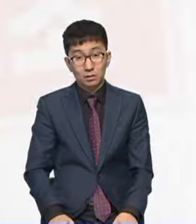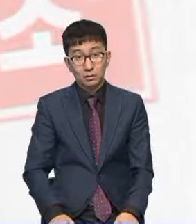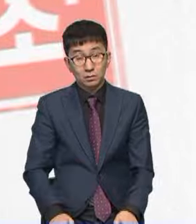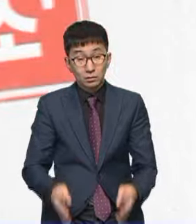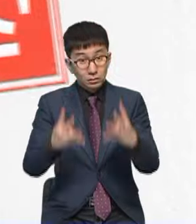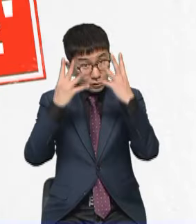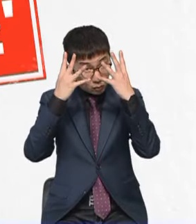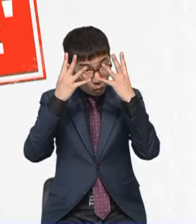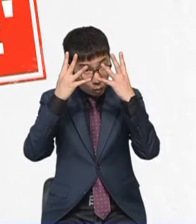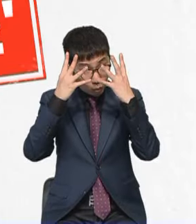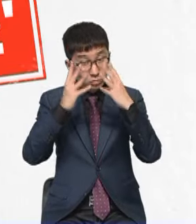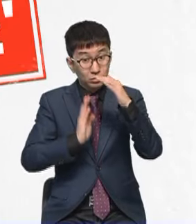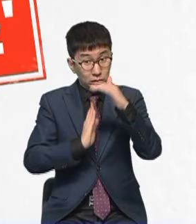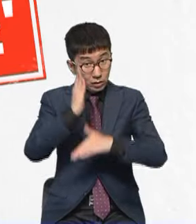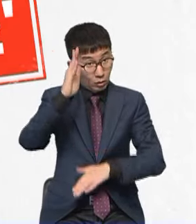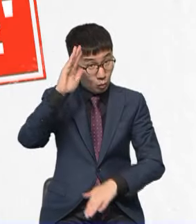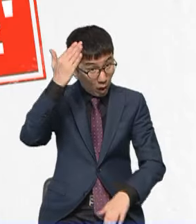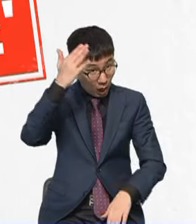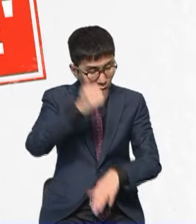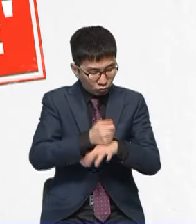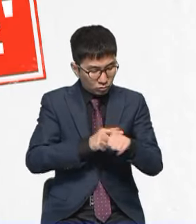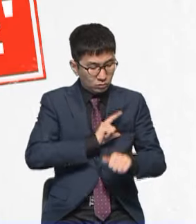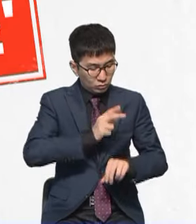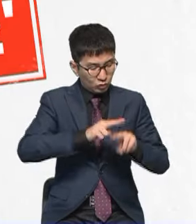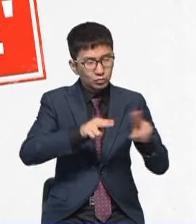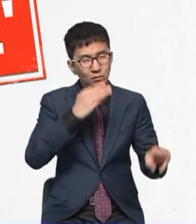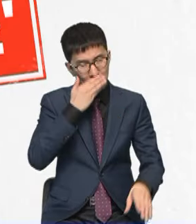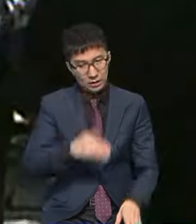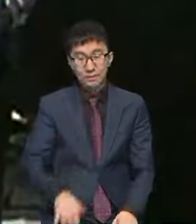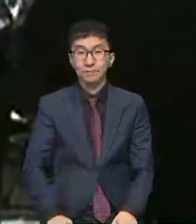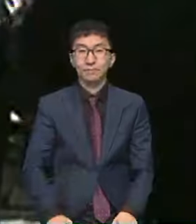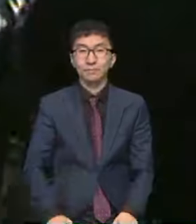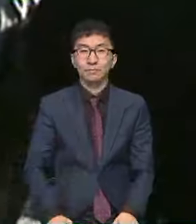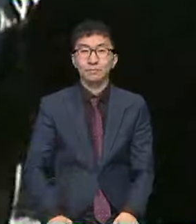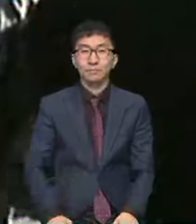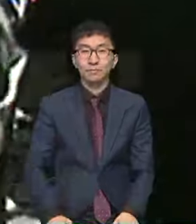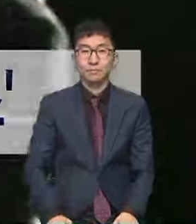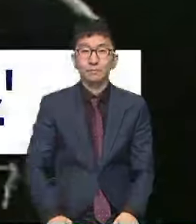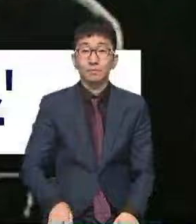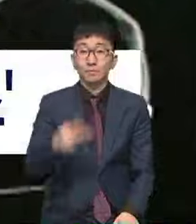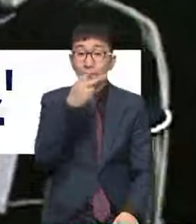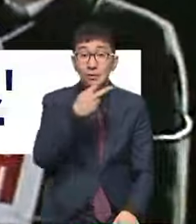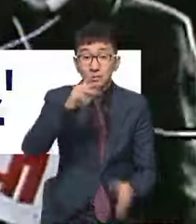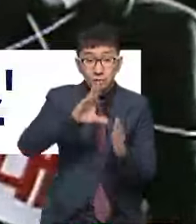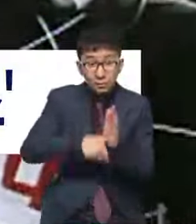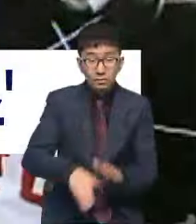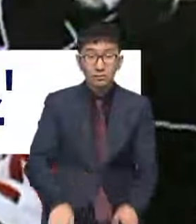금고 이상의 형이 확정되면 해당 전공의는 면허가 취소됩니다. 실제 지난 2000년 의료파업을 주도한 의협